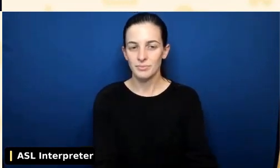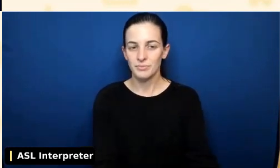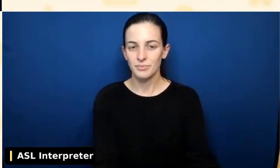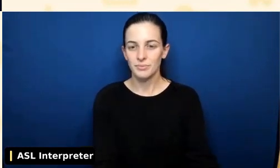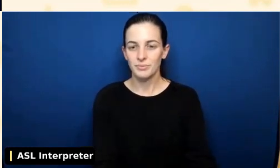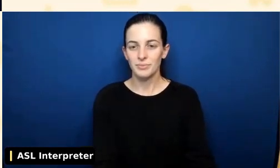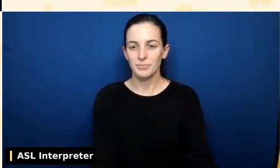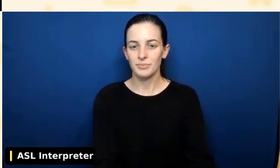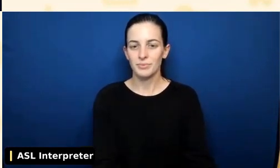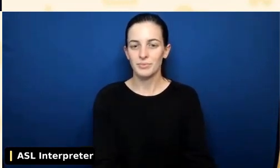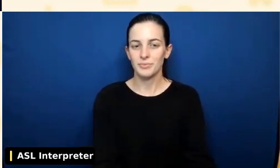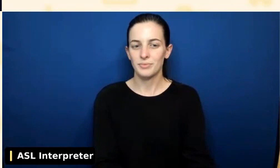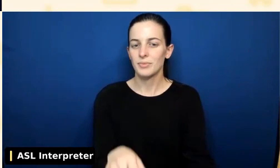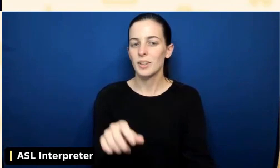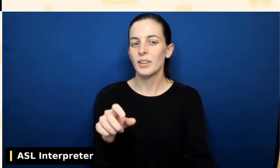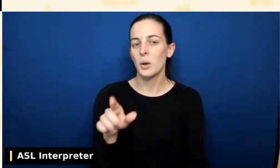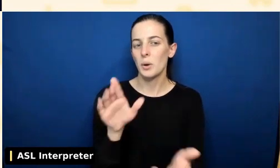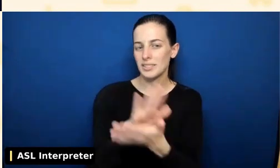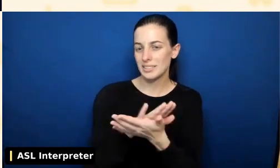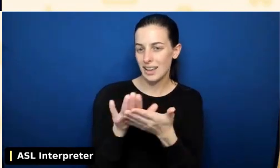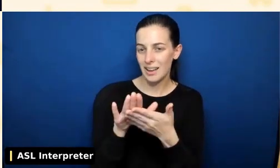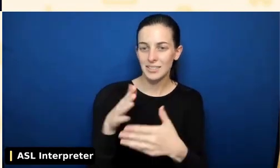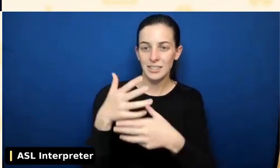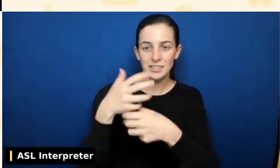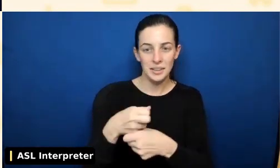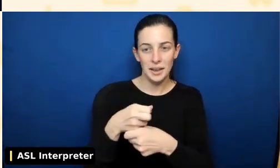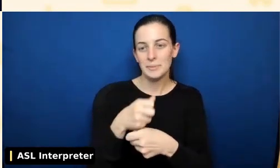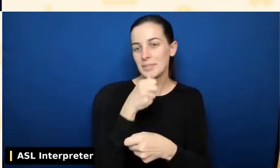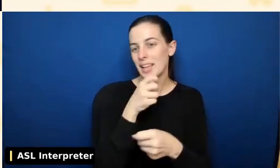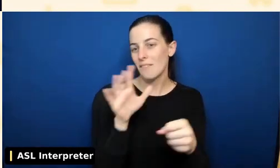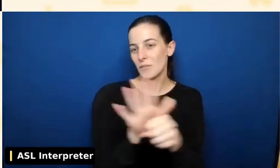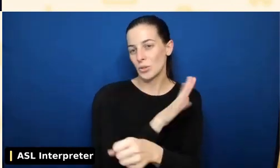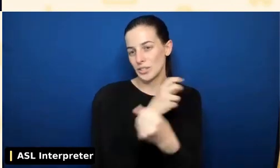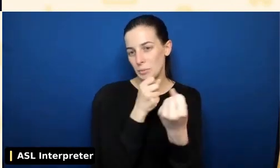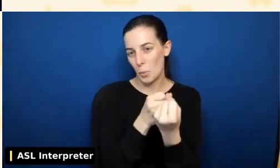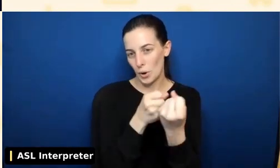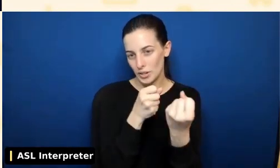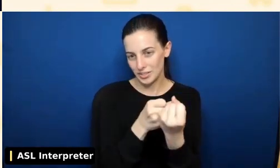Es bastante agradable y conciso, pero no es totalmente compatible. Así que ahí es donde terminamos en este tipo de